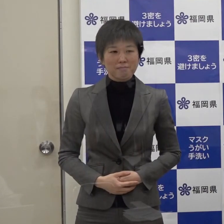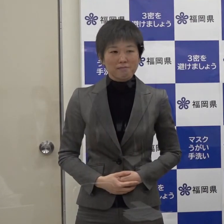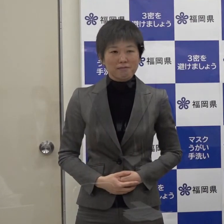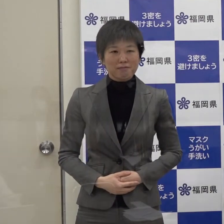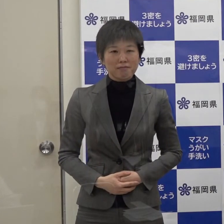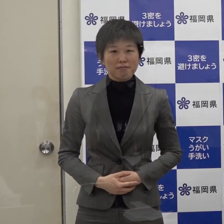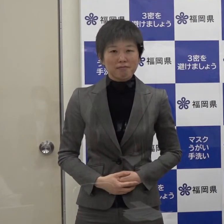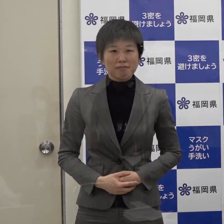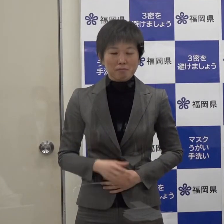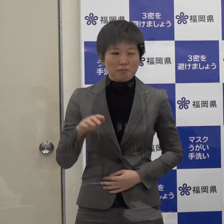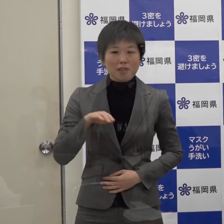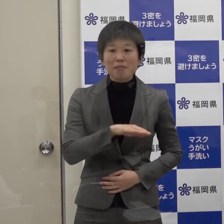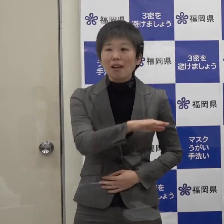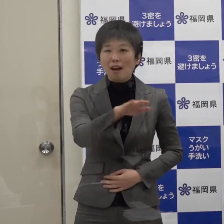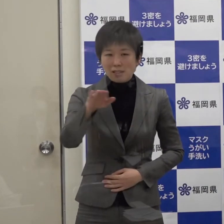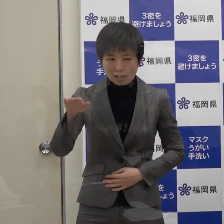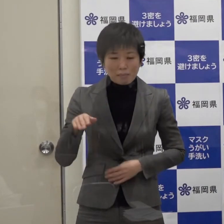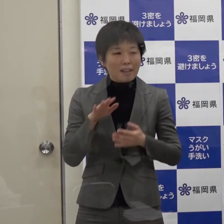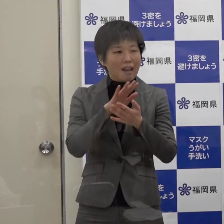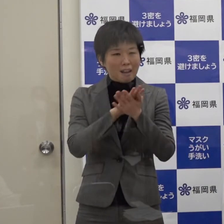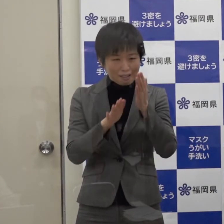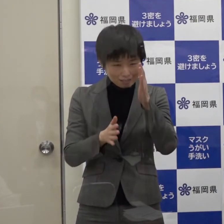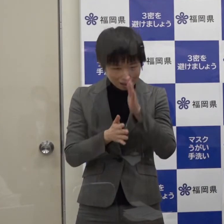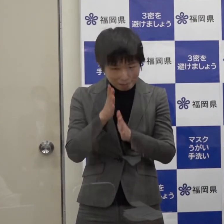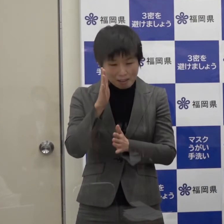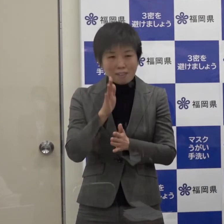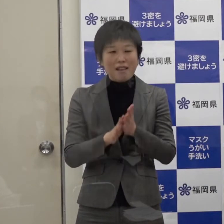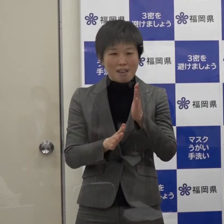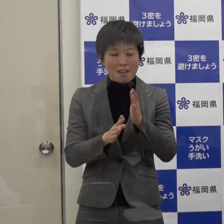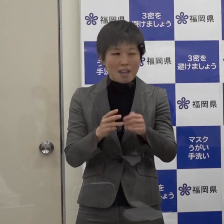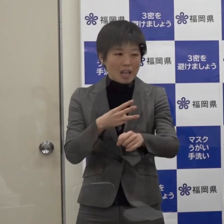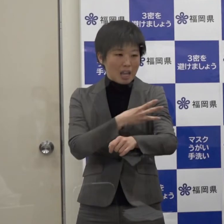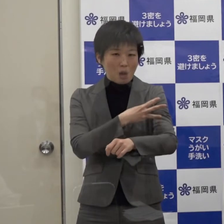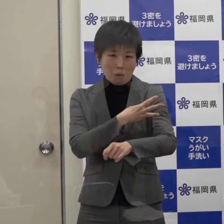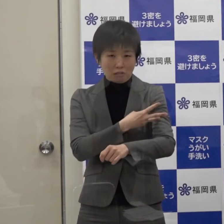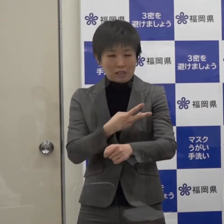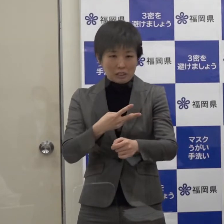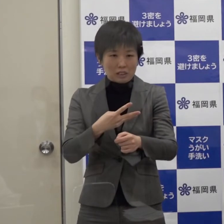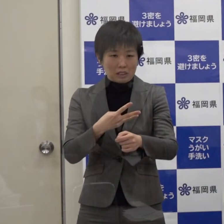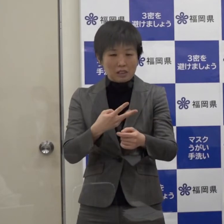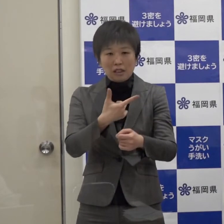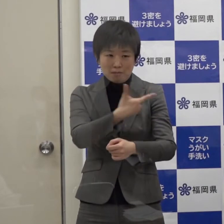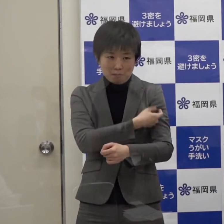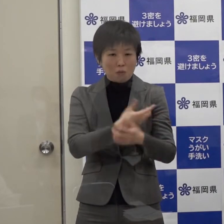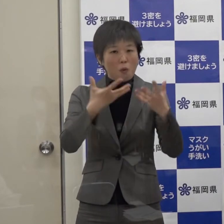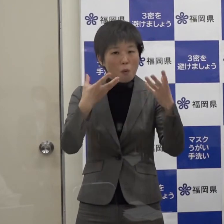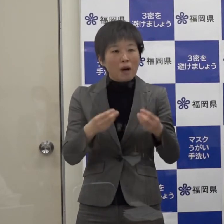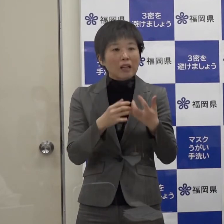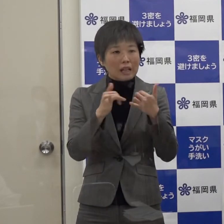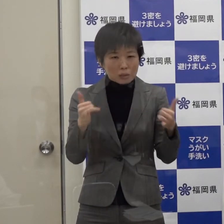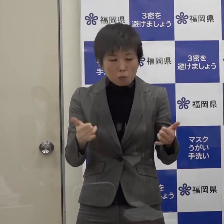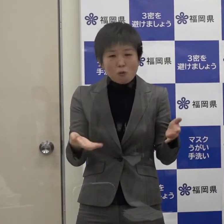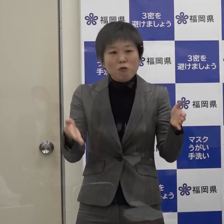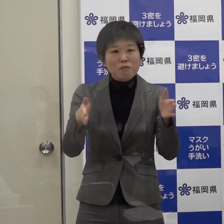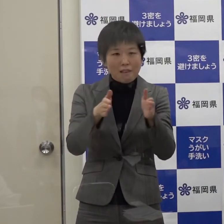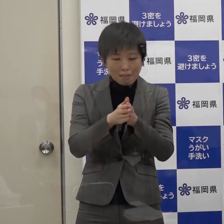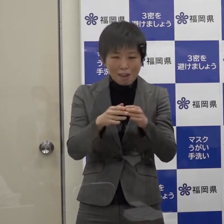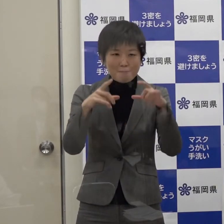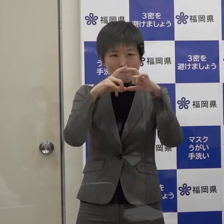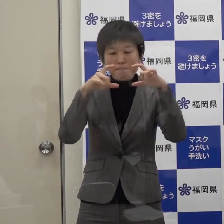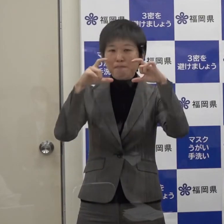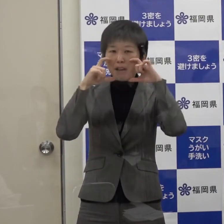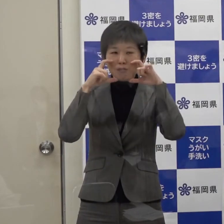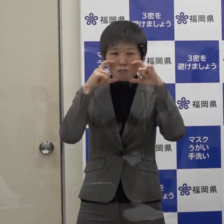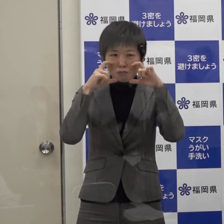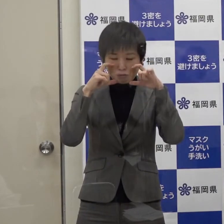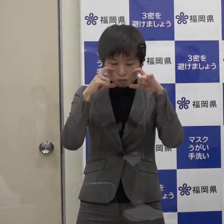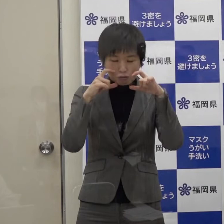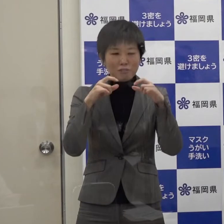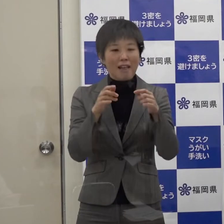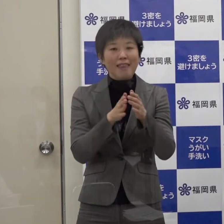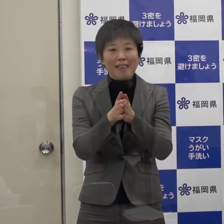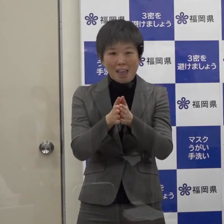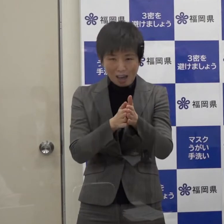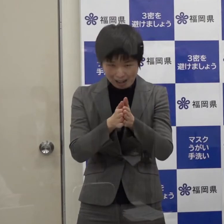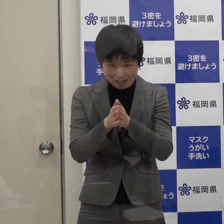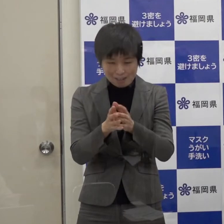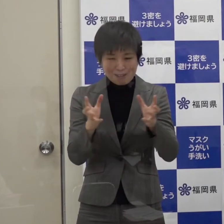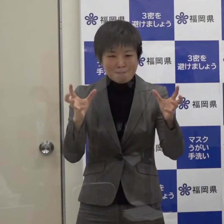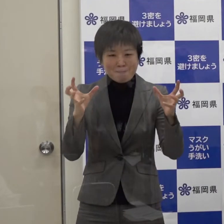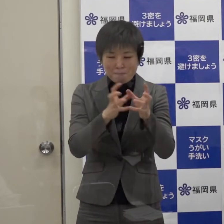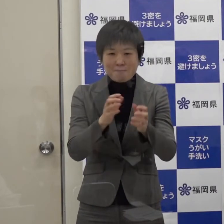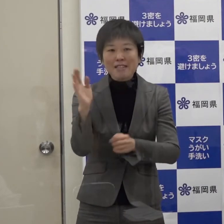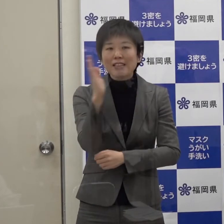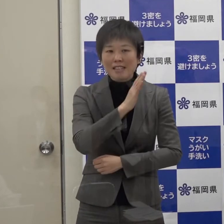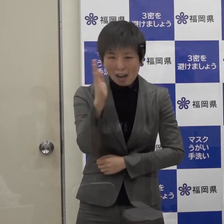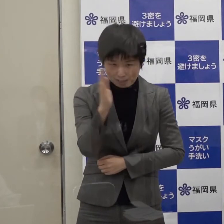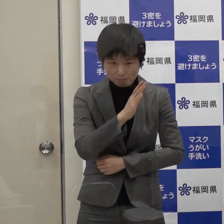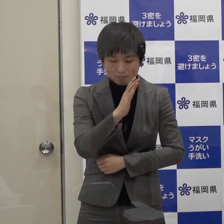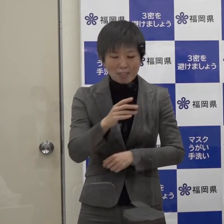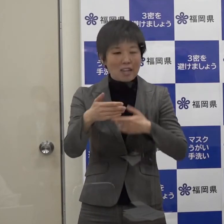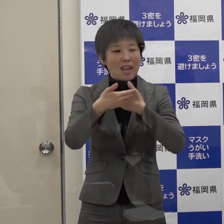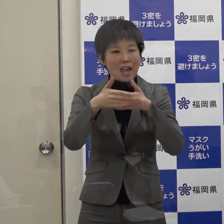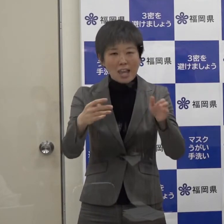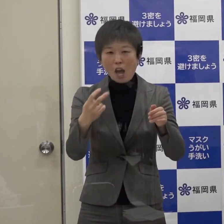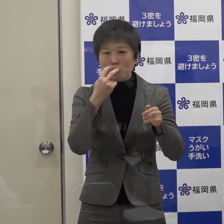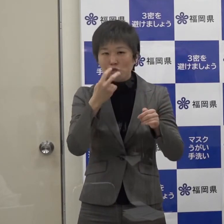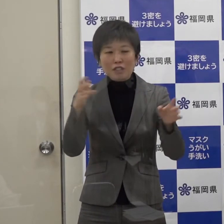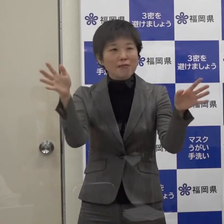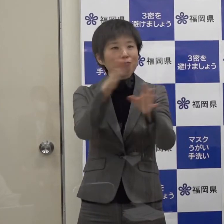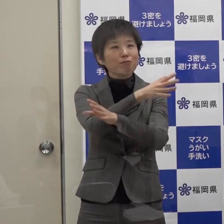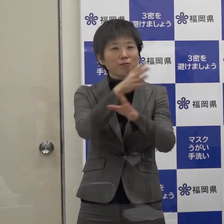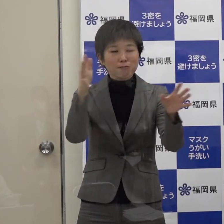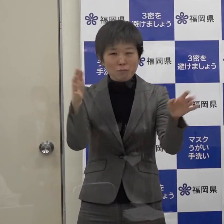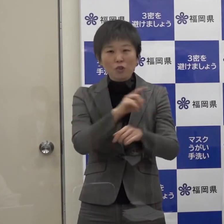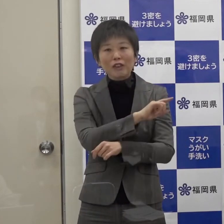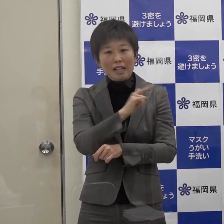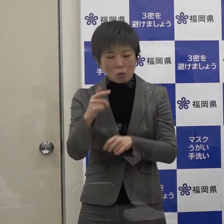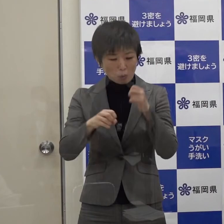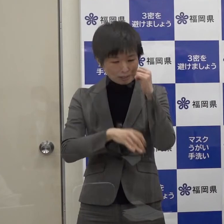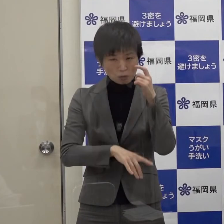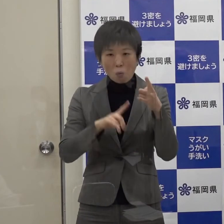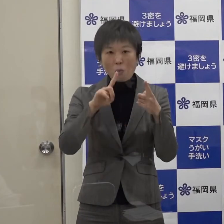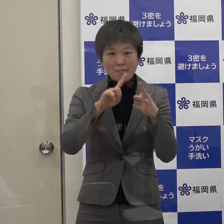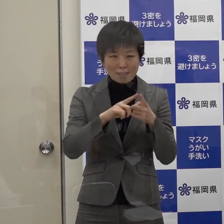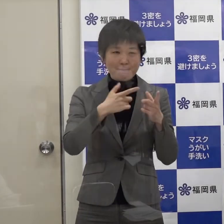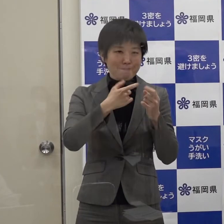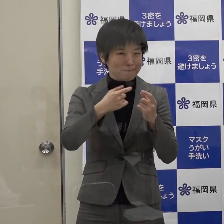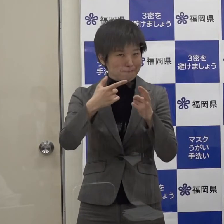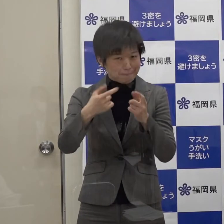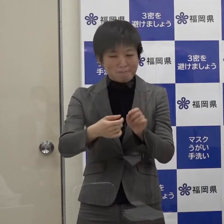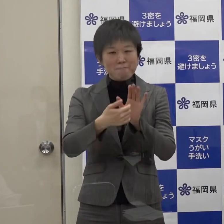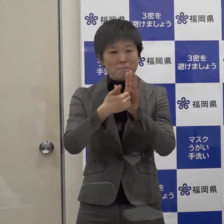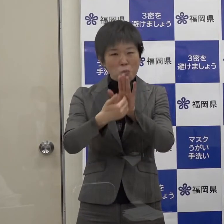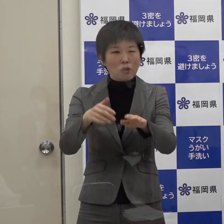皆さんにはワクチンを接種された方も含め改めて マスクの着用 手洗い 密の回避 部屋の換気といった基本的な感染防止対策の徹底をお願いします